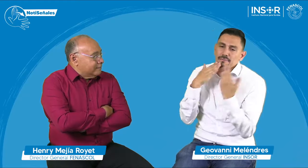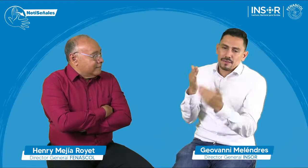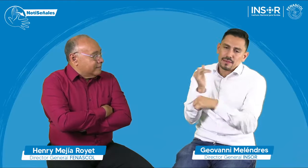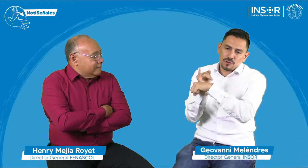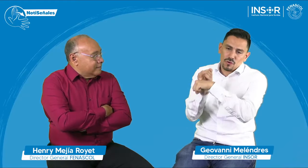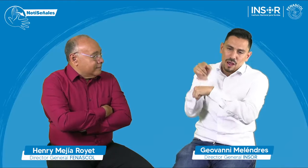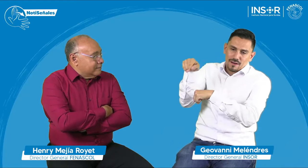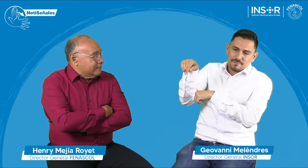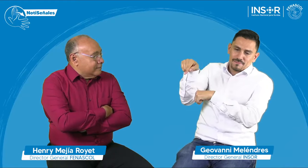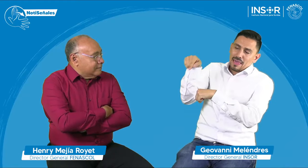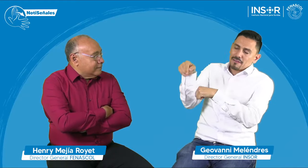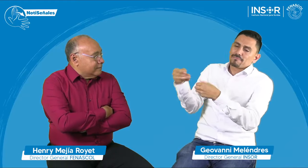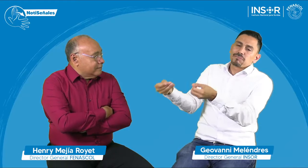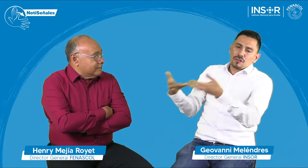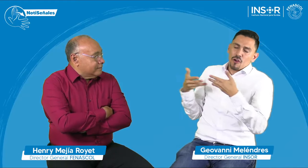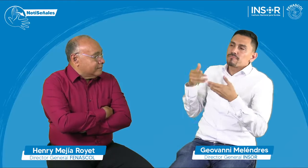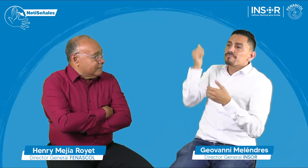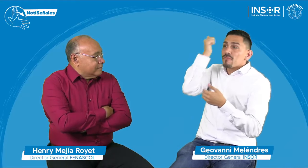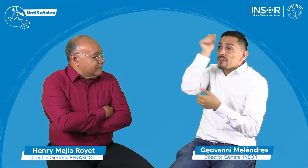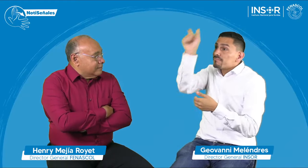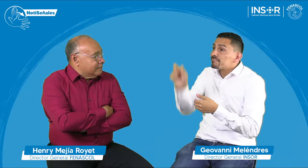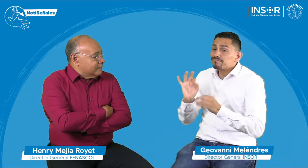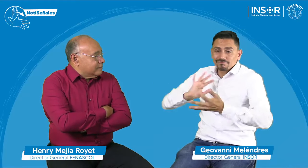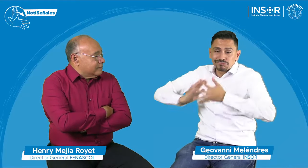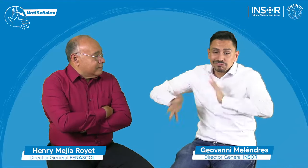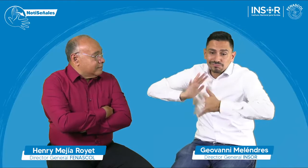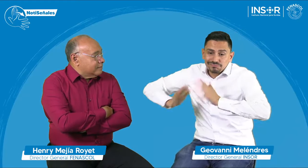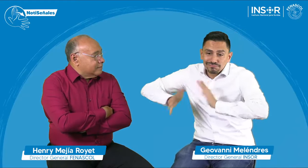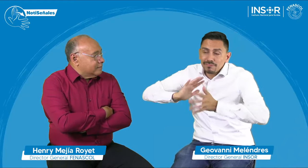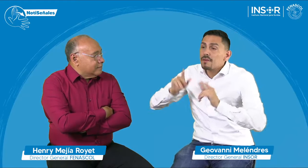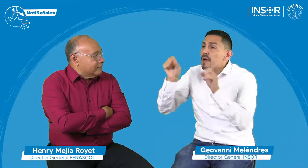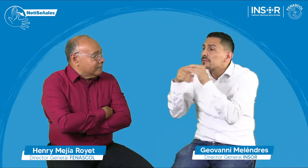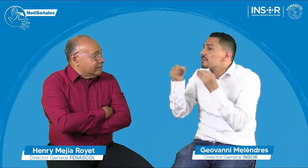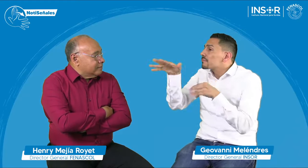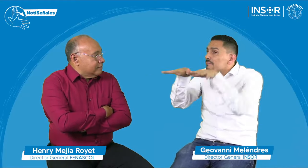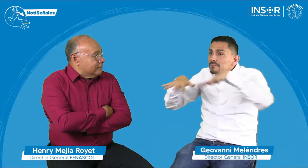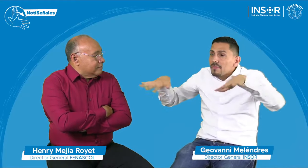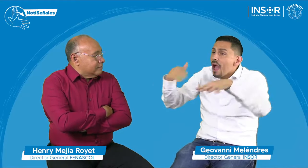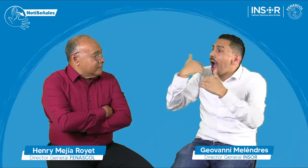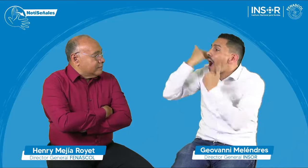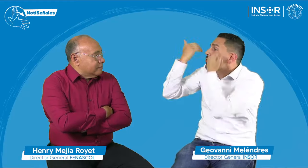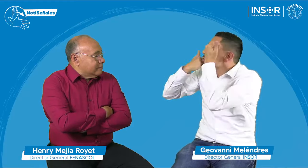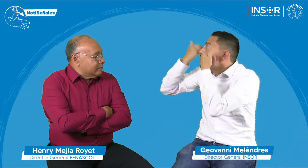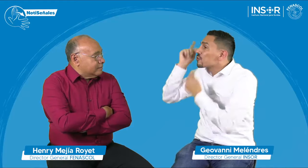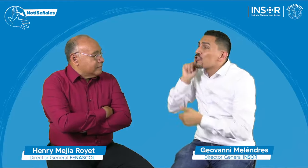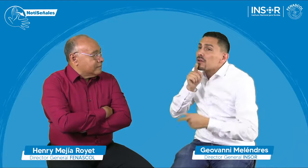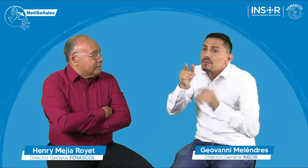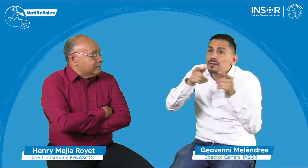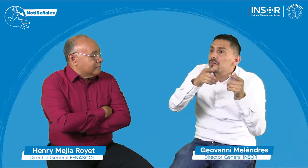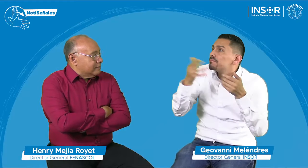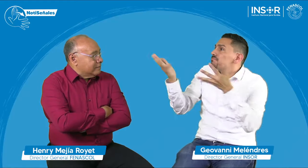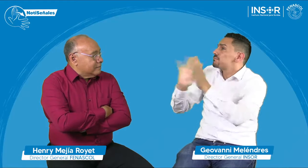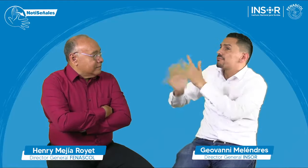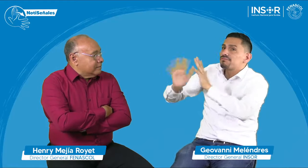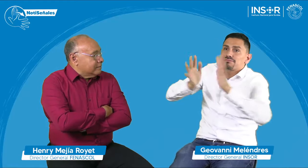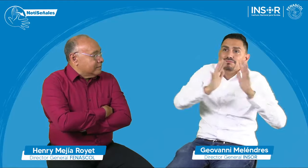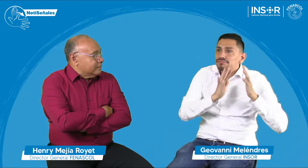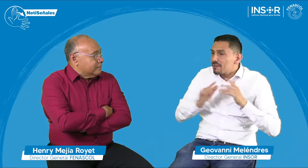que es fundamental el progreso de las personas y gracias a estas instituciones que han dado esta oferta y las